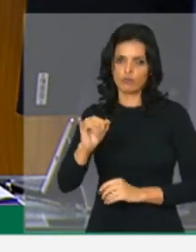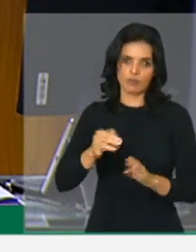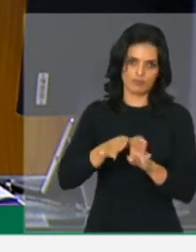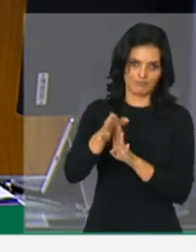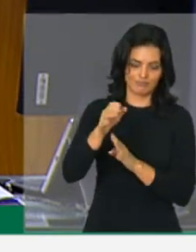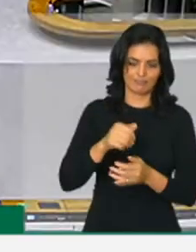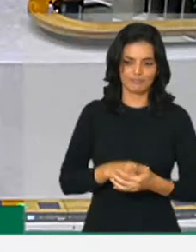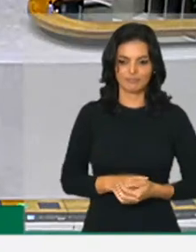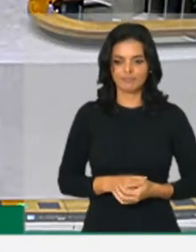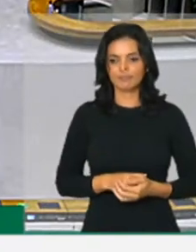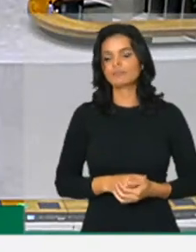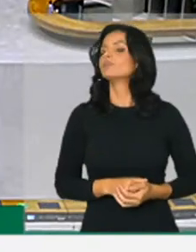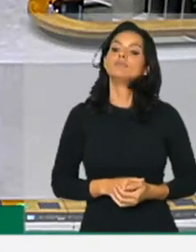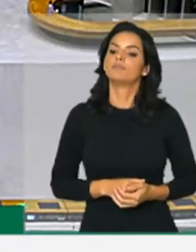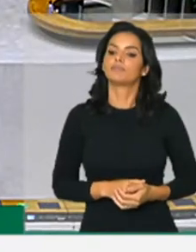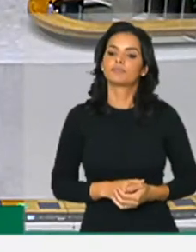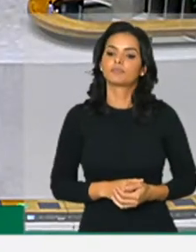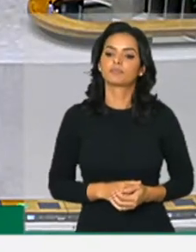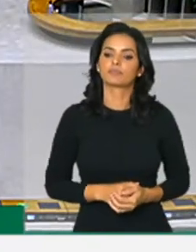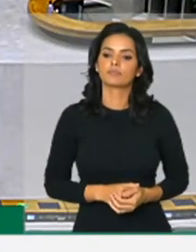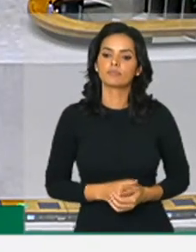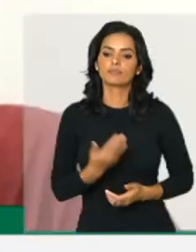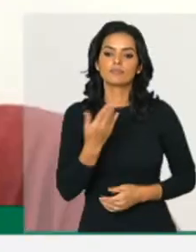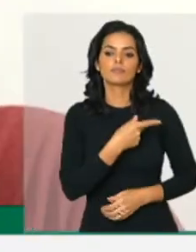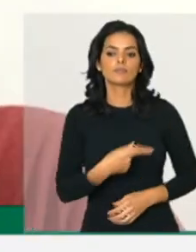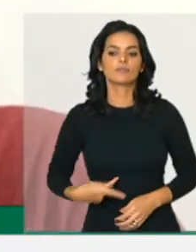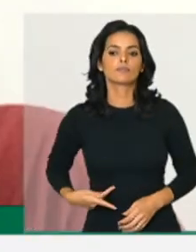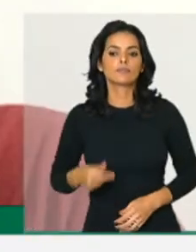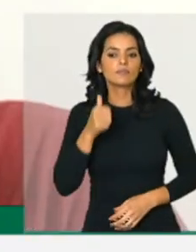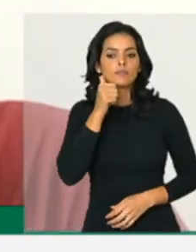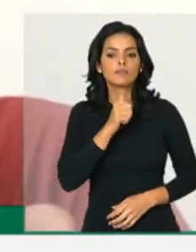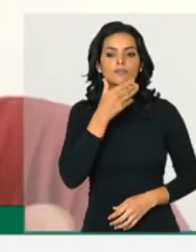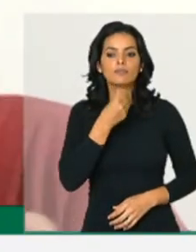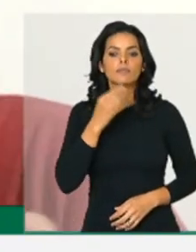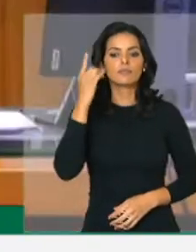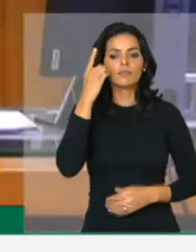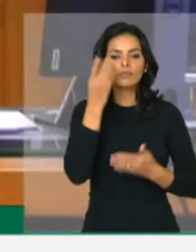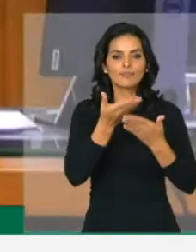MODIFICO O TEXTO... NÃO PRECISAR VOTAR. O RELATOR MODIFICA E ATENDE A DEMANDA